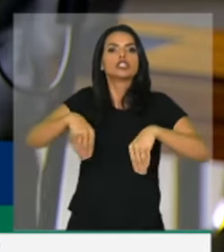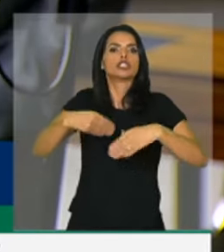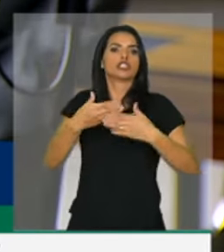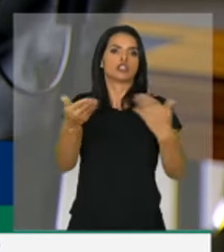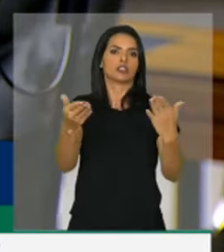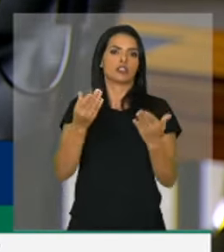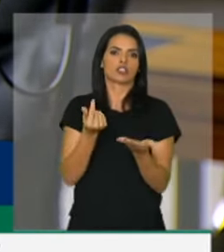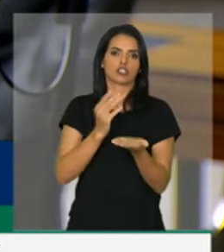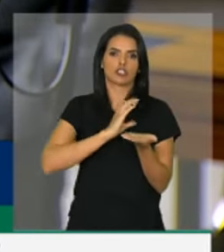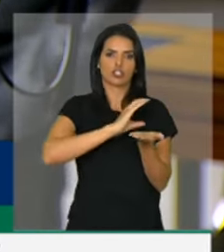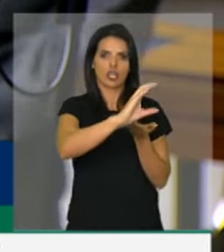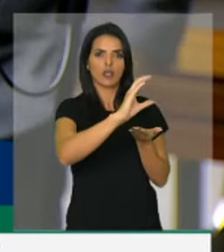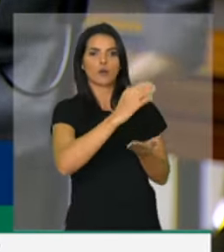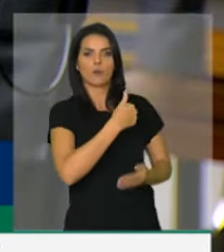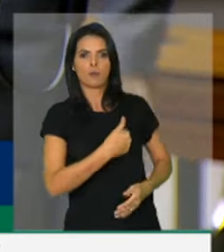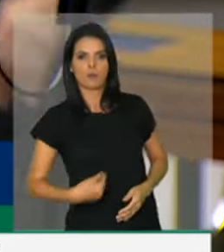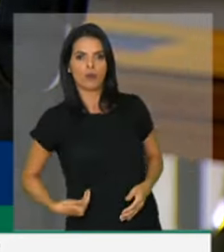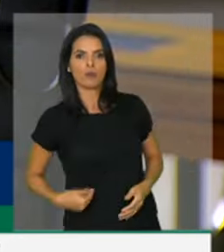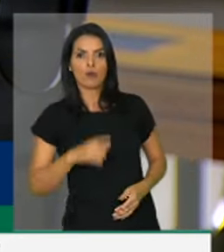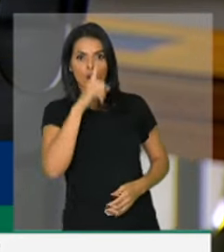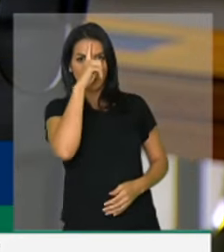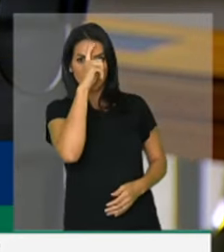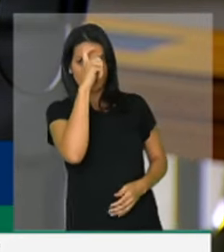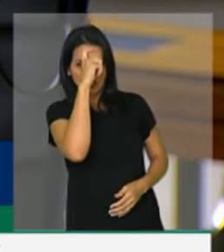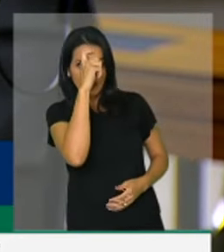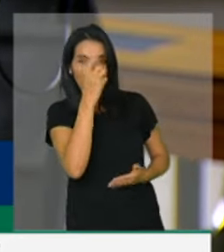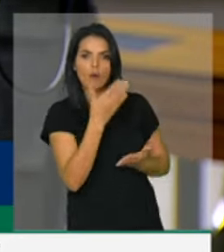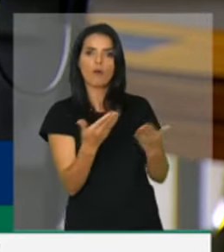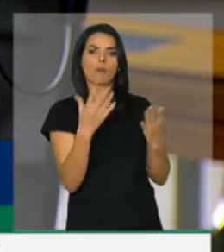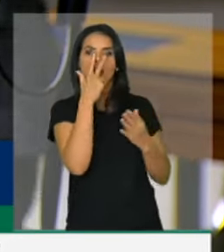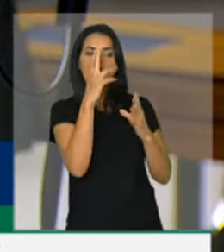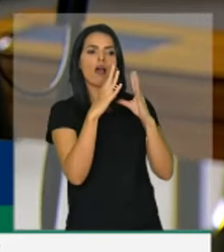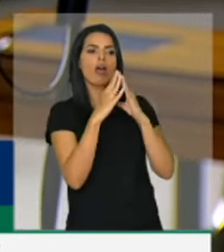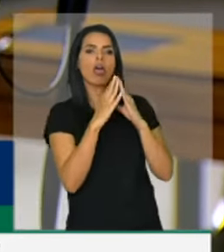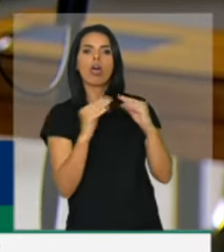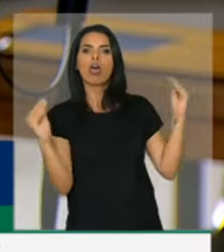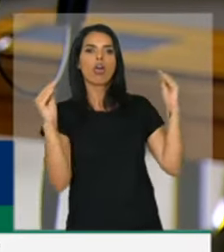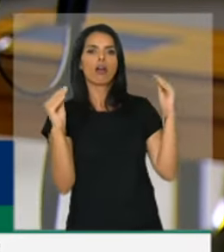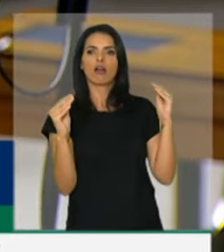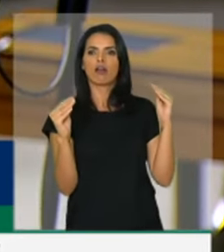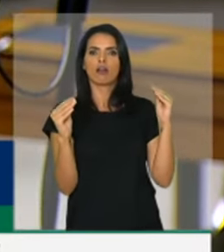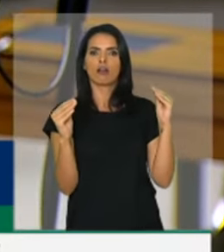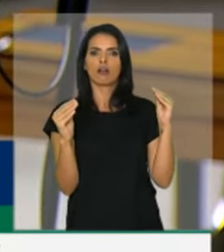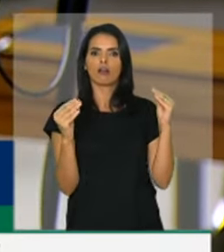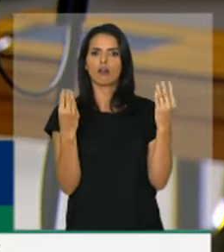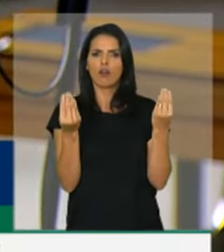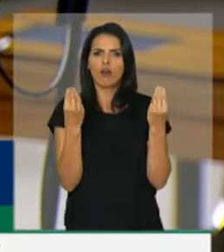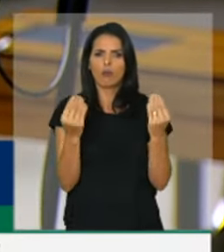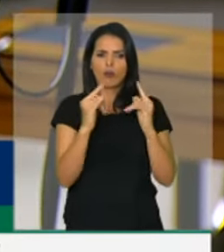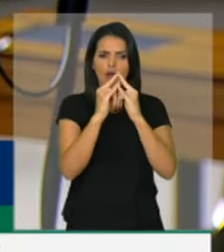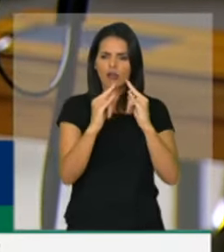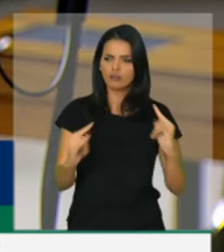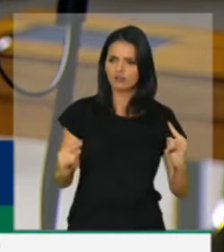HOSPITAL DE CAMPANHA QUE DESAPARECERAM.... COMO.... A POEIRA SOME NO VENTO E O ESTADO EM QUE HOJE HÁ TAMBÉM UMA PREOCUPAÇÃO MUITO GRANDE PELO MONOPÓLIO DA